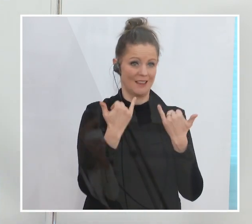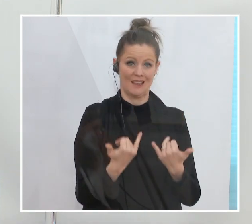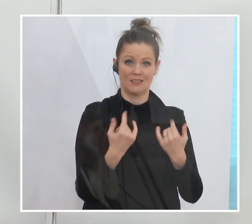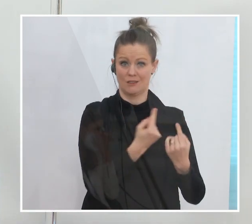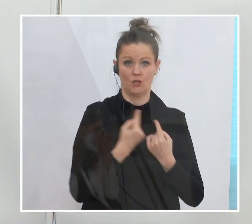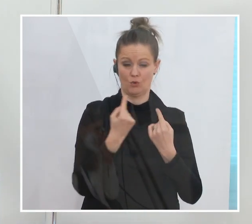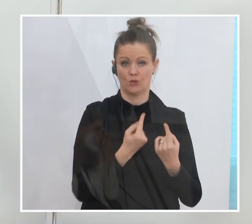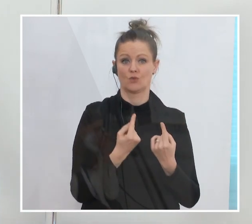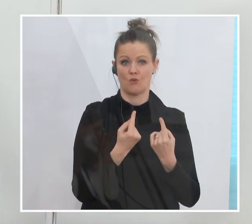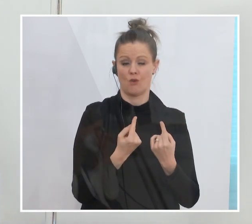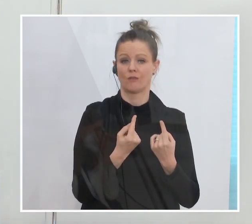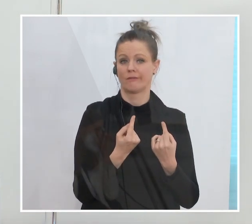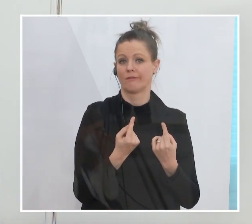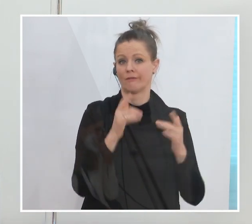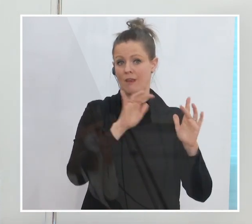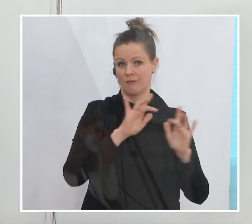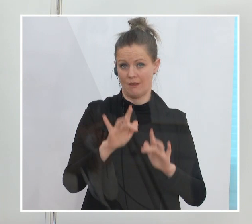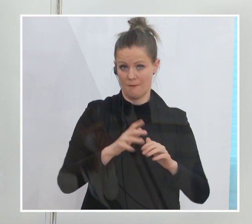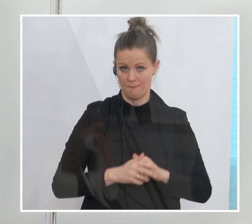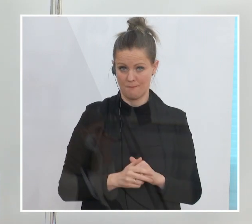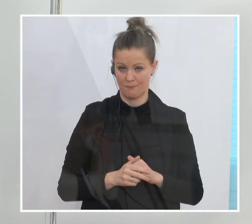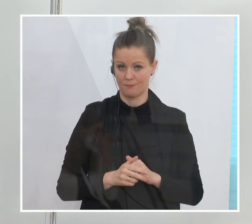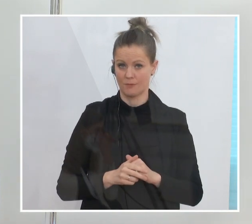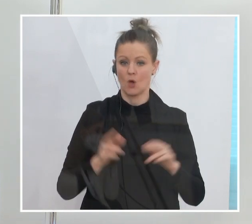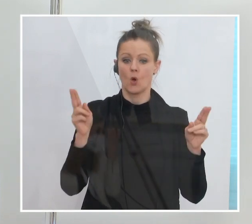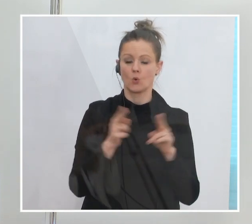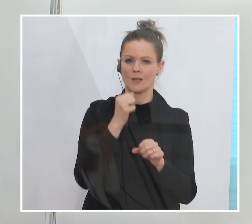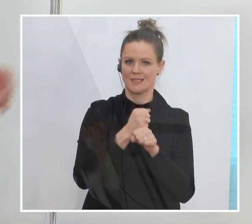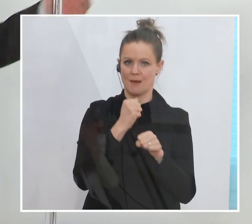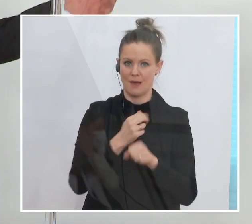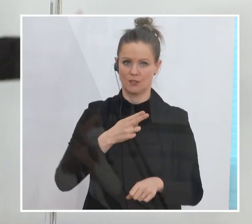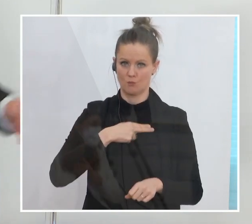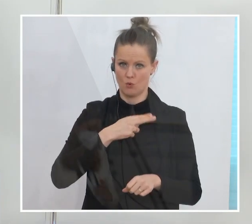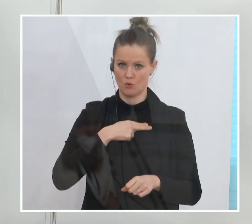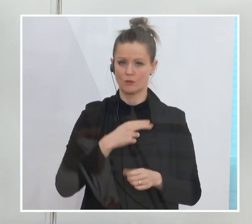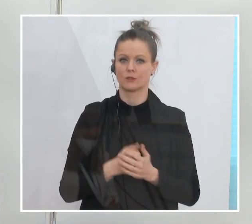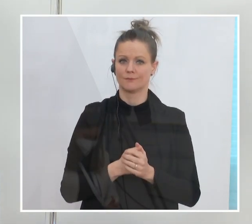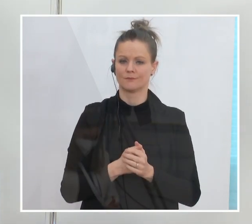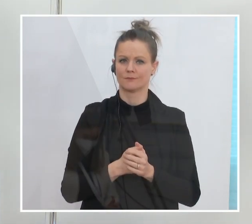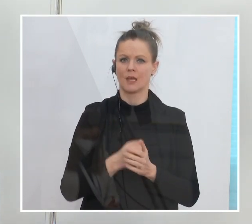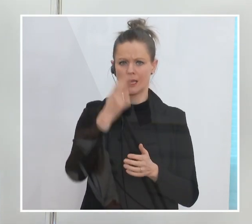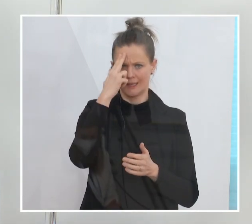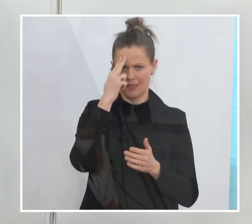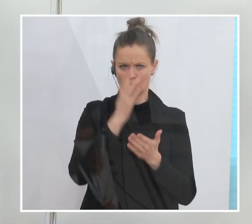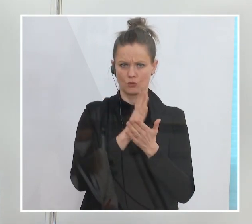erlitten haben. Zweitens ein Kurzarbeitsbonus: Sie kennen die Debatten von Betrieben, die hier